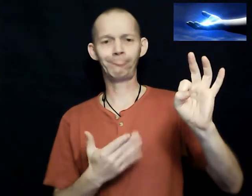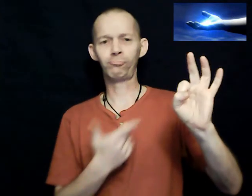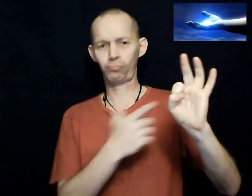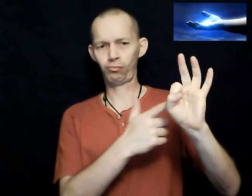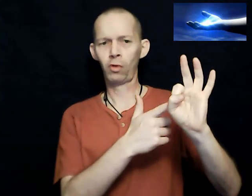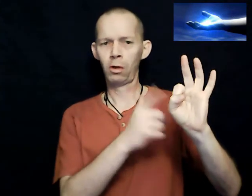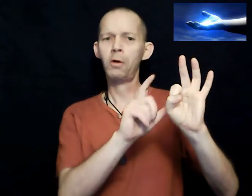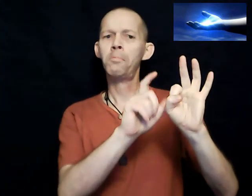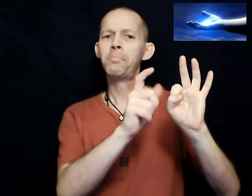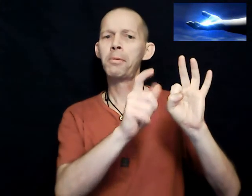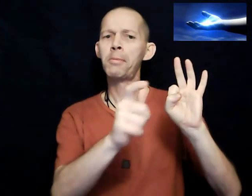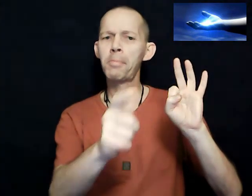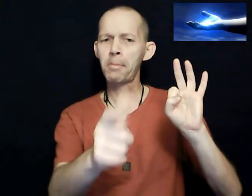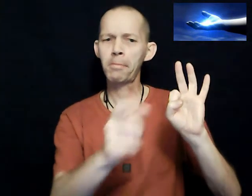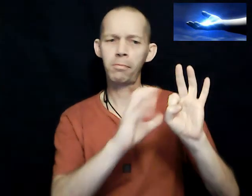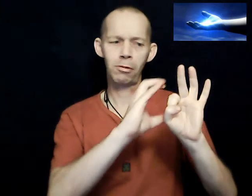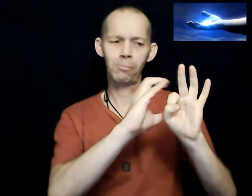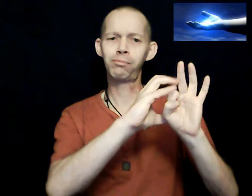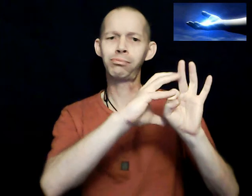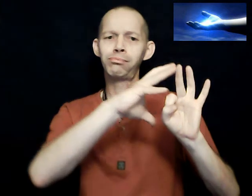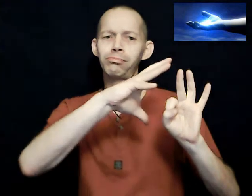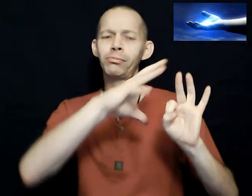Nous ne nous n’arrêtons pas, on aura la suite.